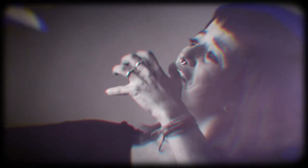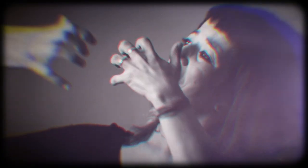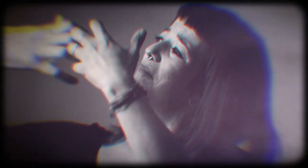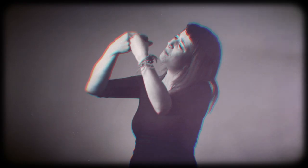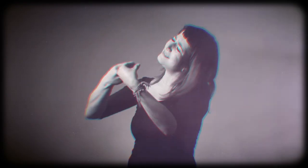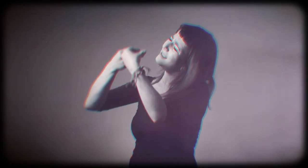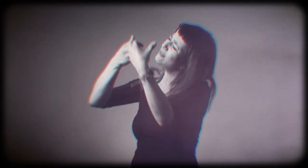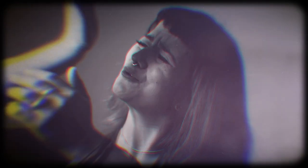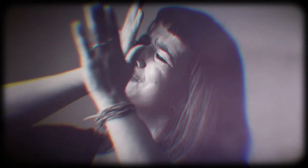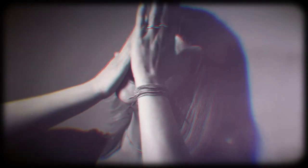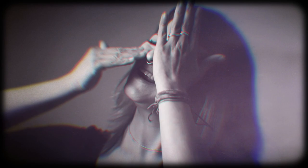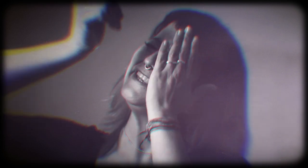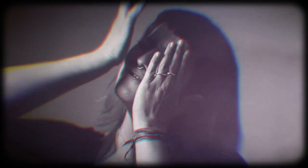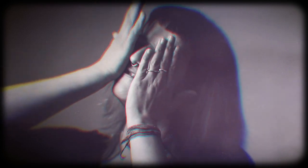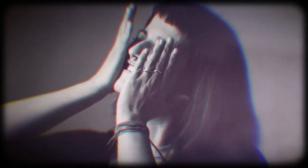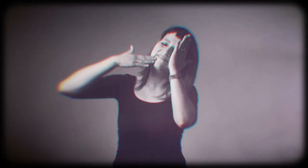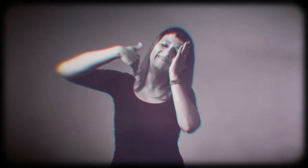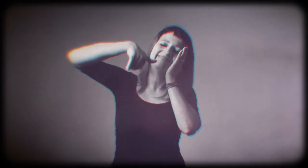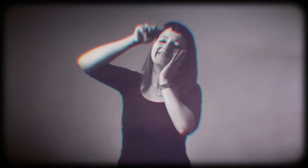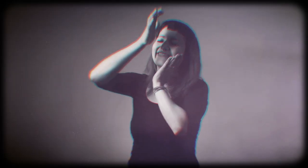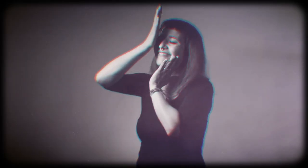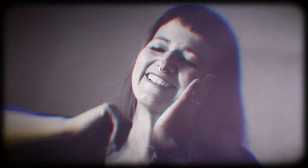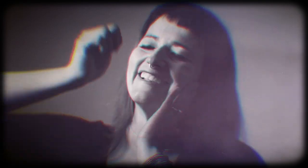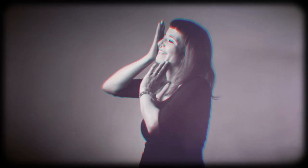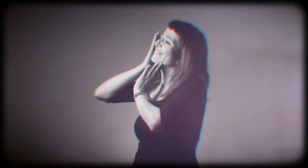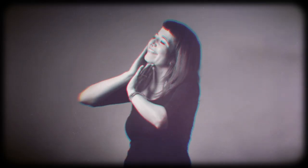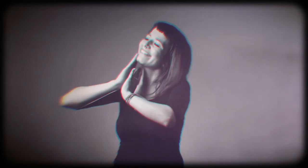combatiendo con cariño